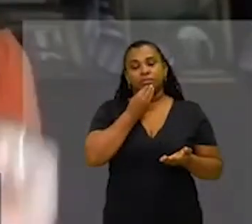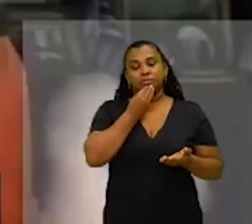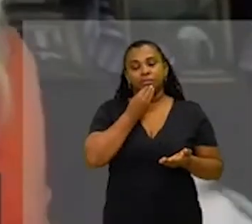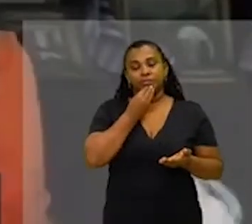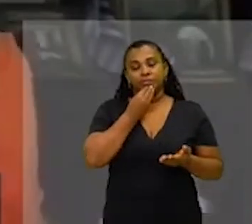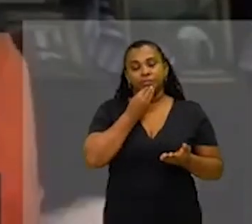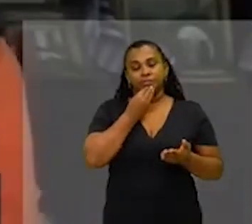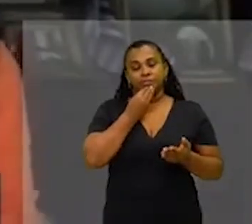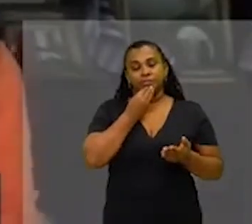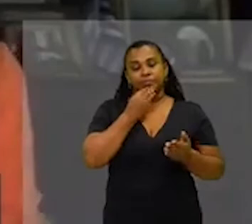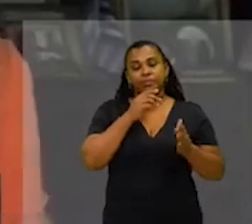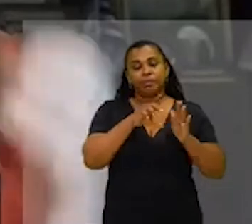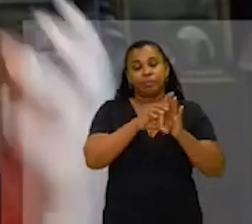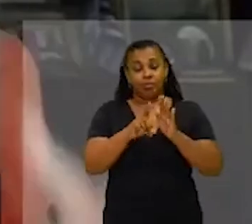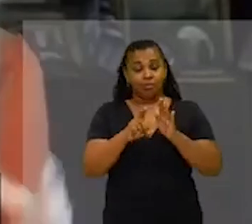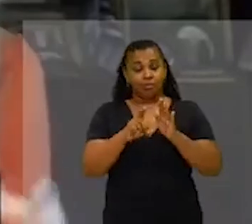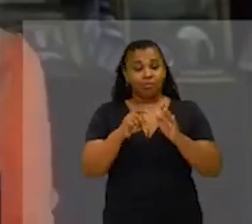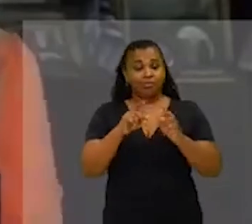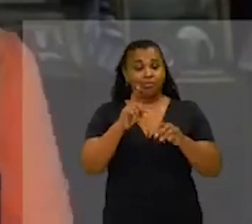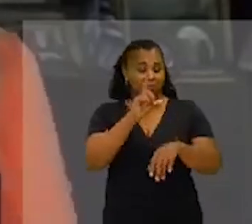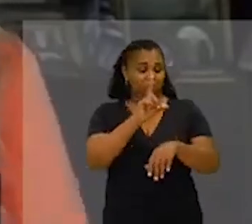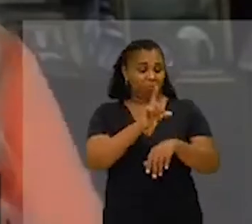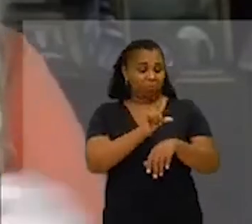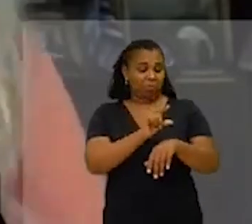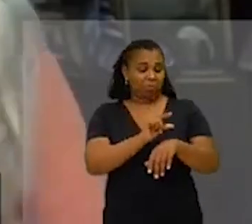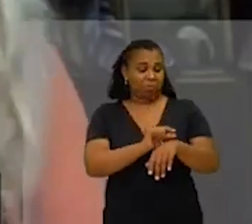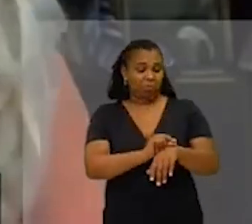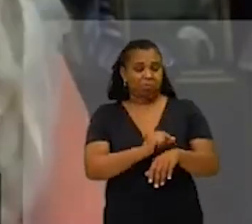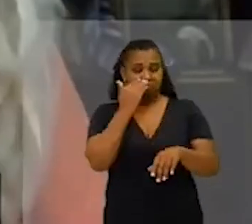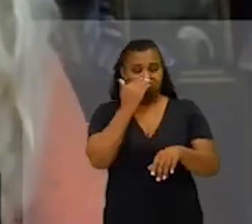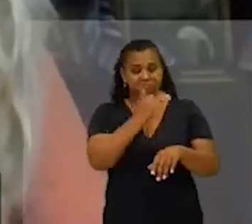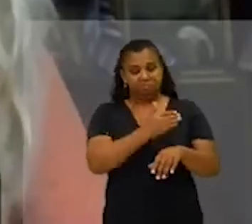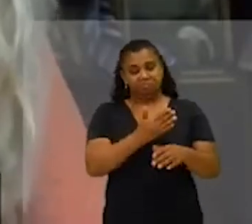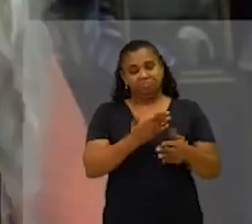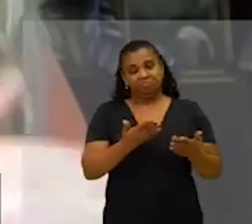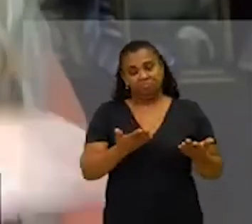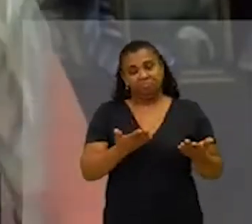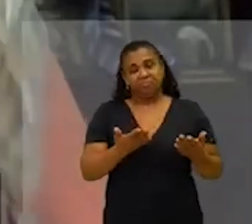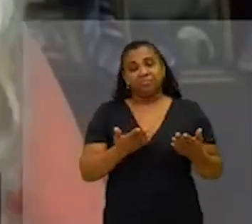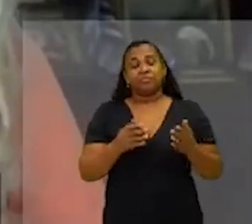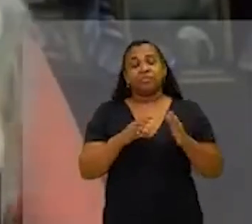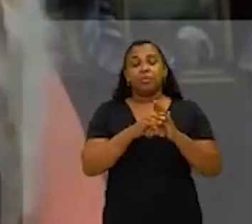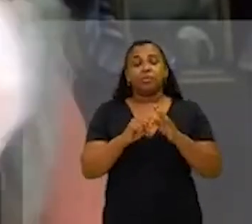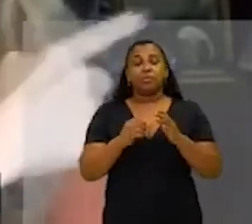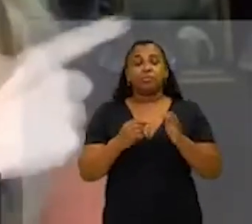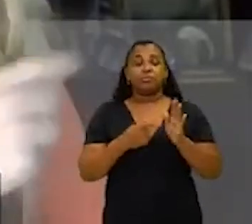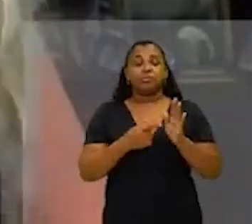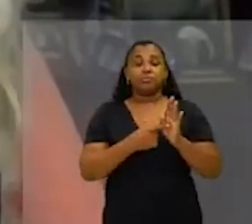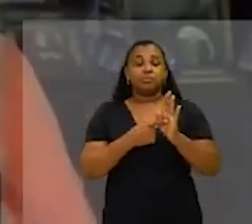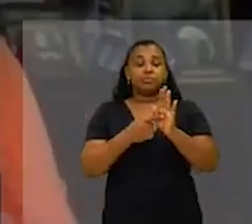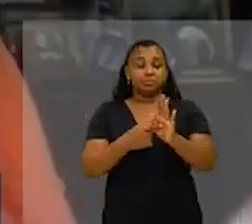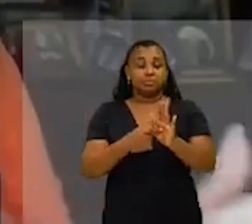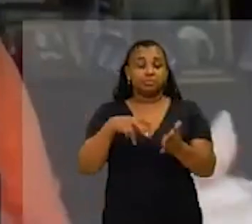tô vendo aqui com meu tempo já tá terminando mas o código aí Traz a punição que já era prevista